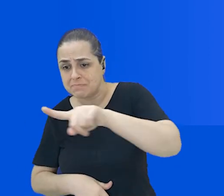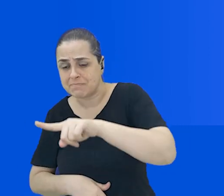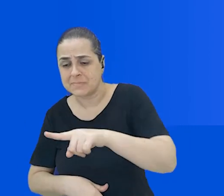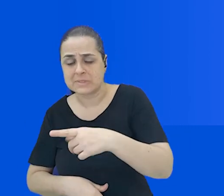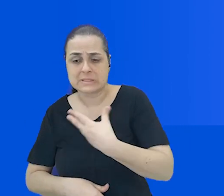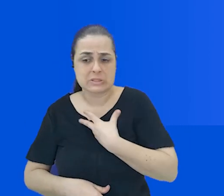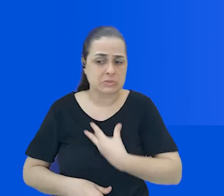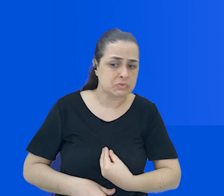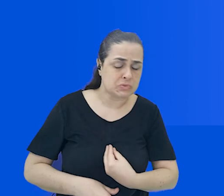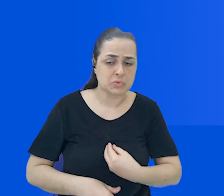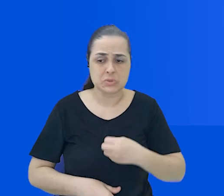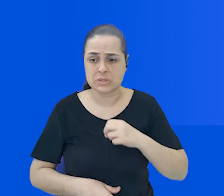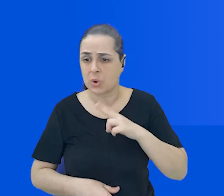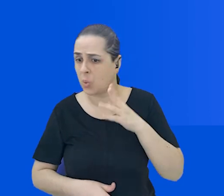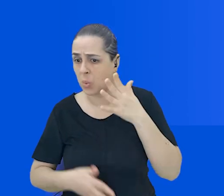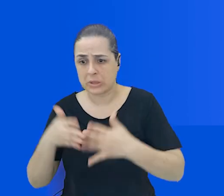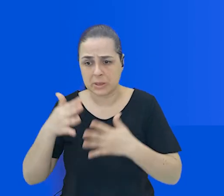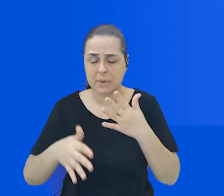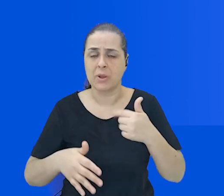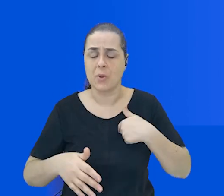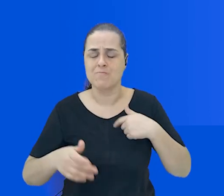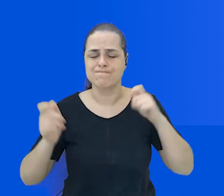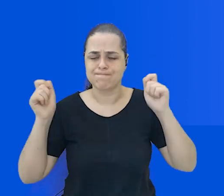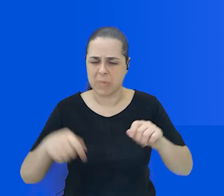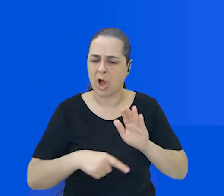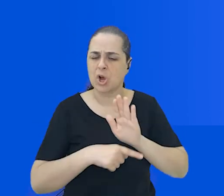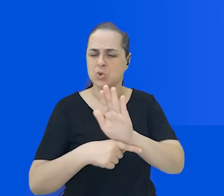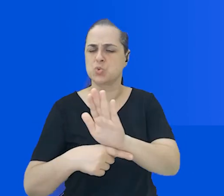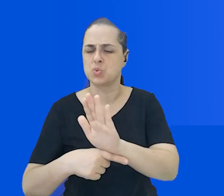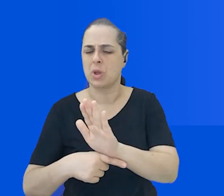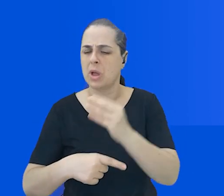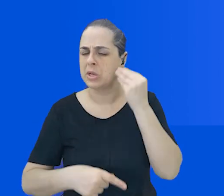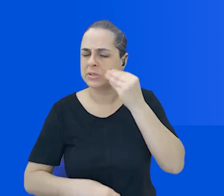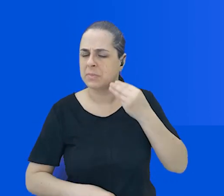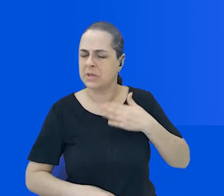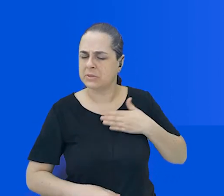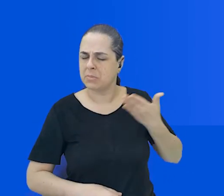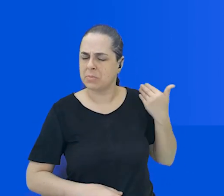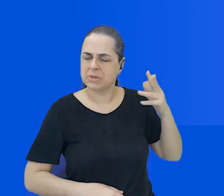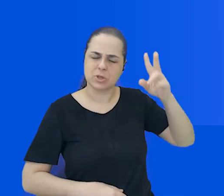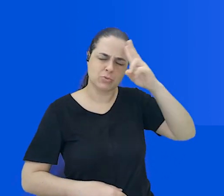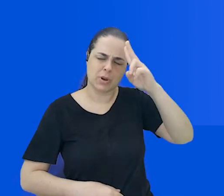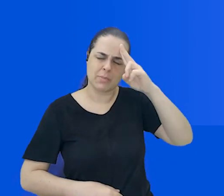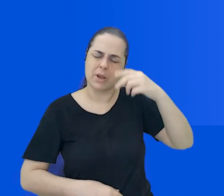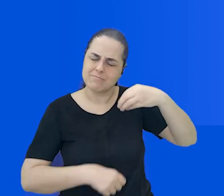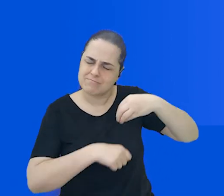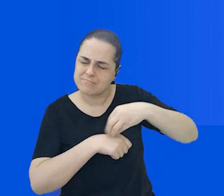Eu acho que é nesse campo seguro que a gente ganha muito, porque se a gente puder aprender com o outro é aprender no amor, né?